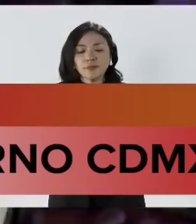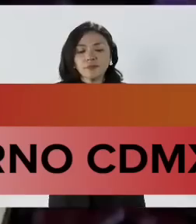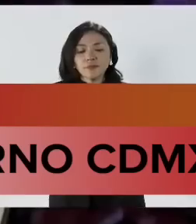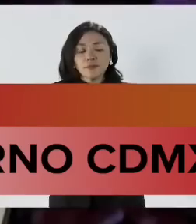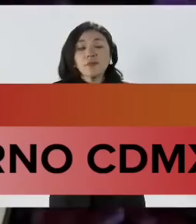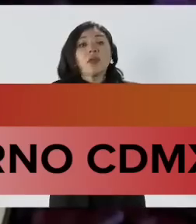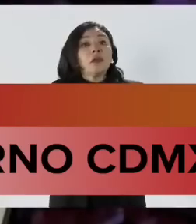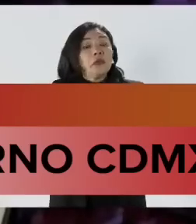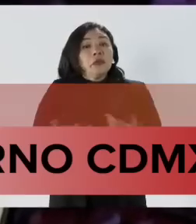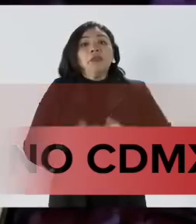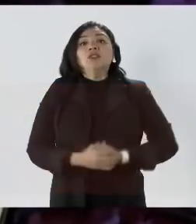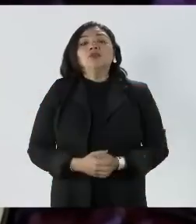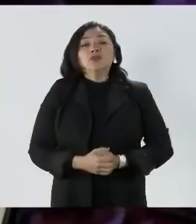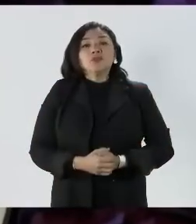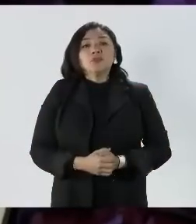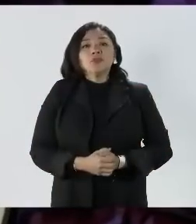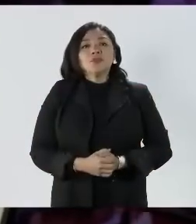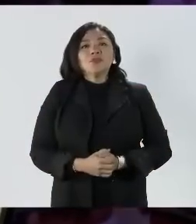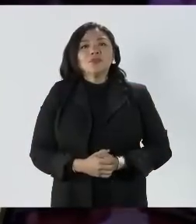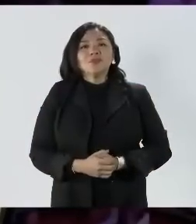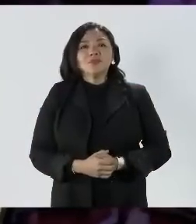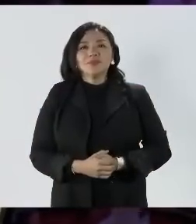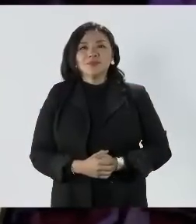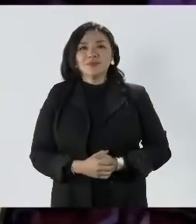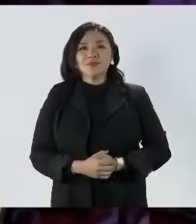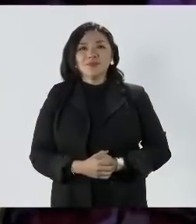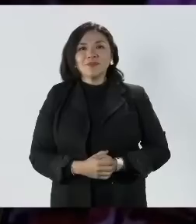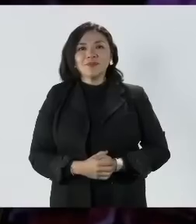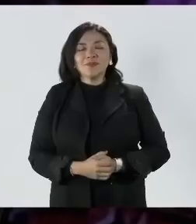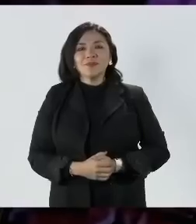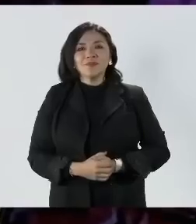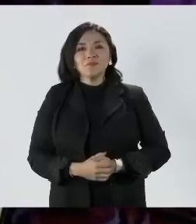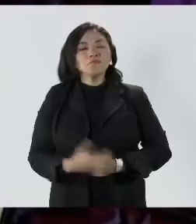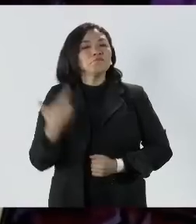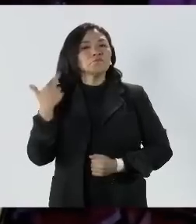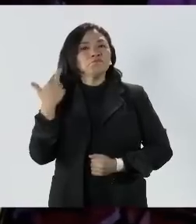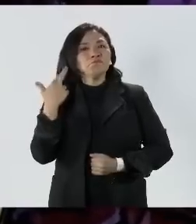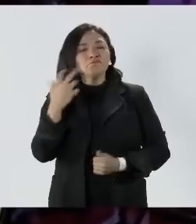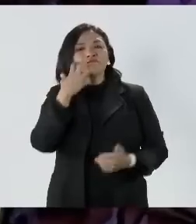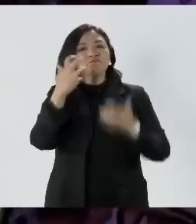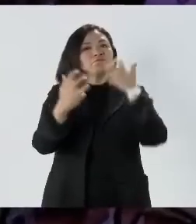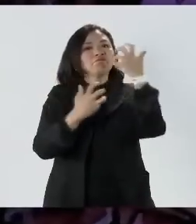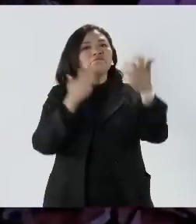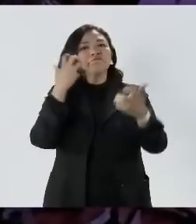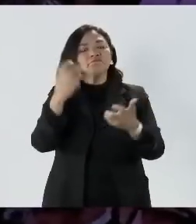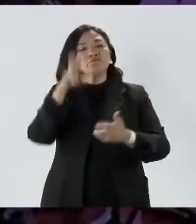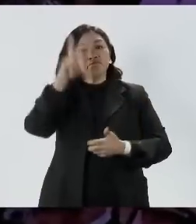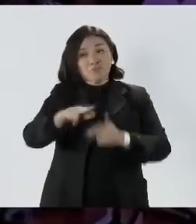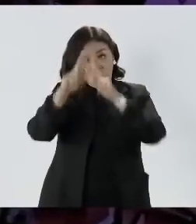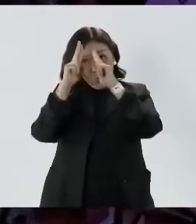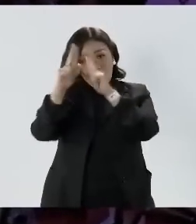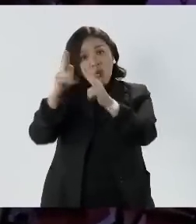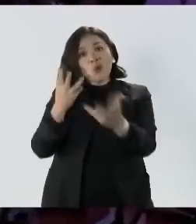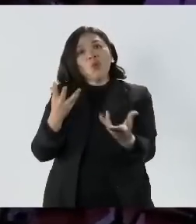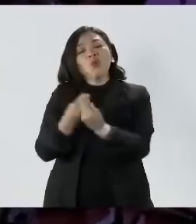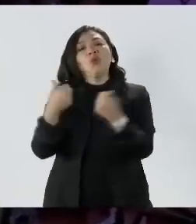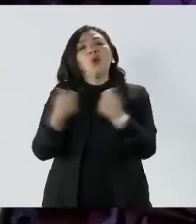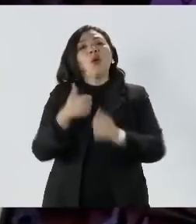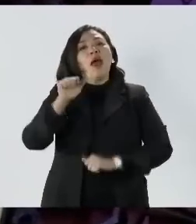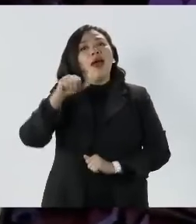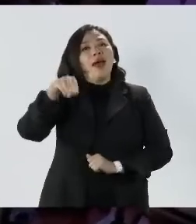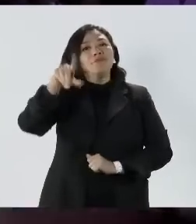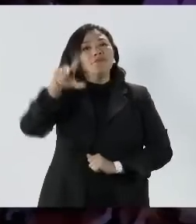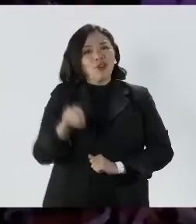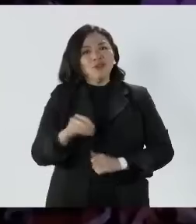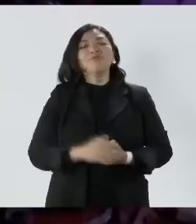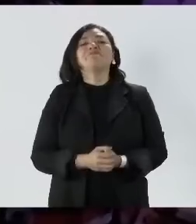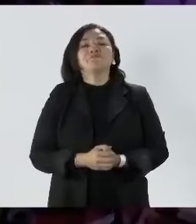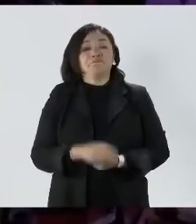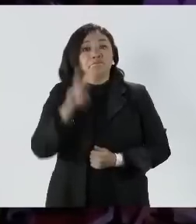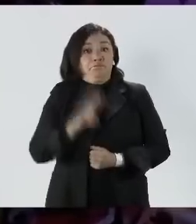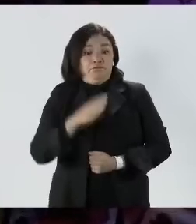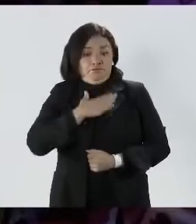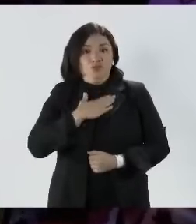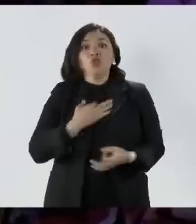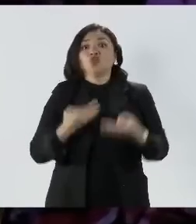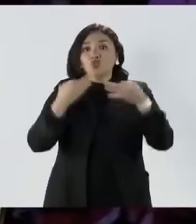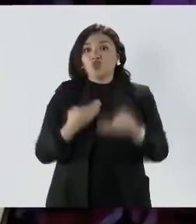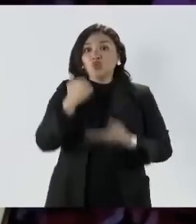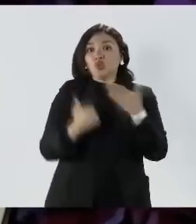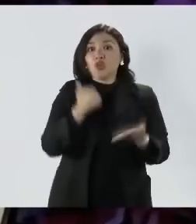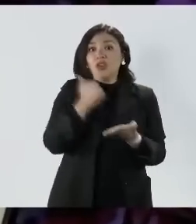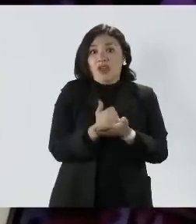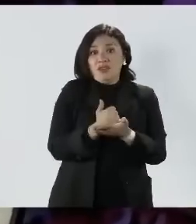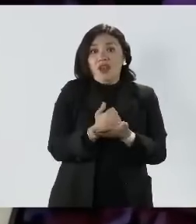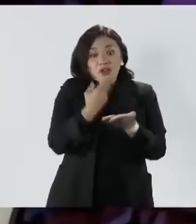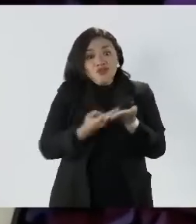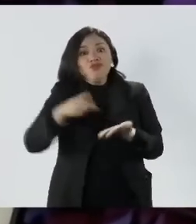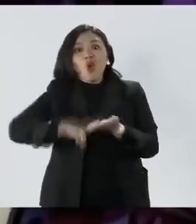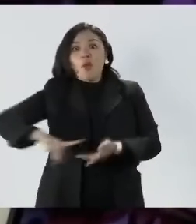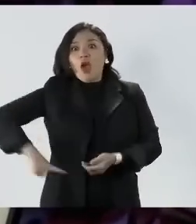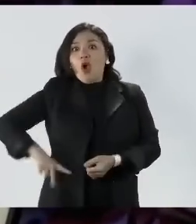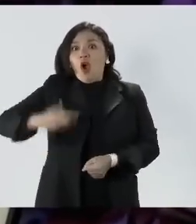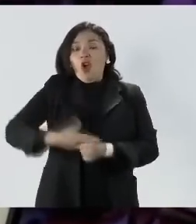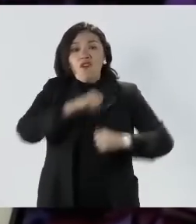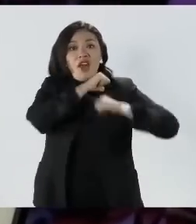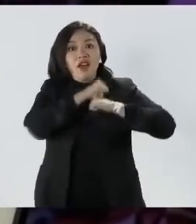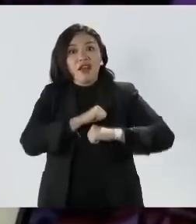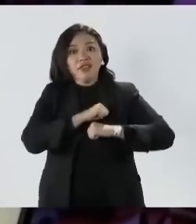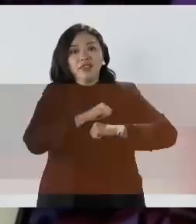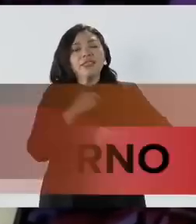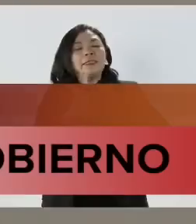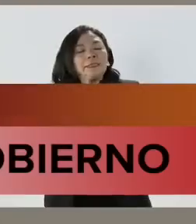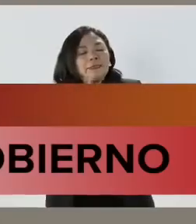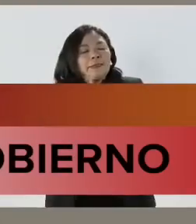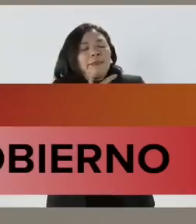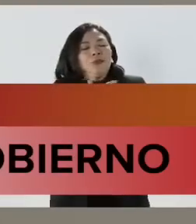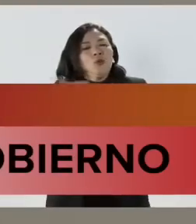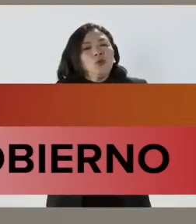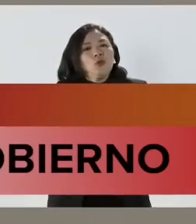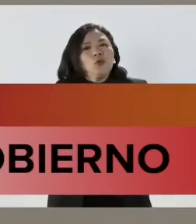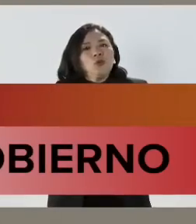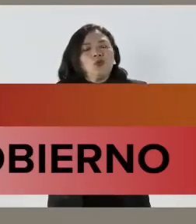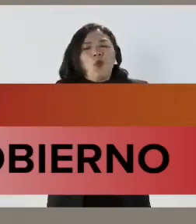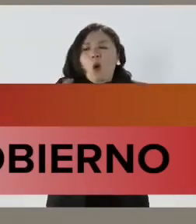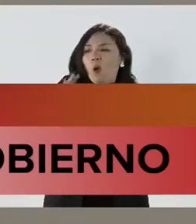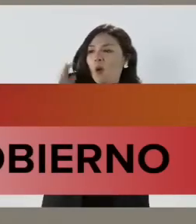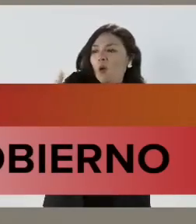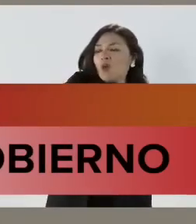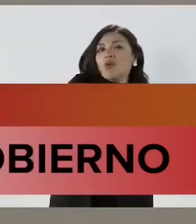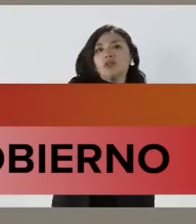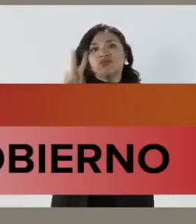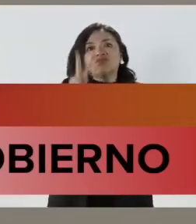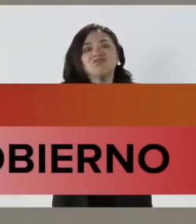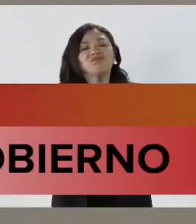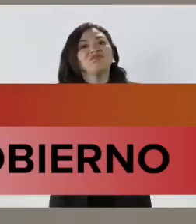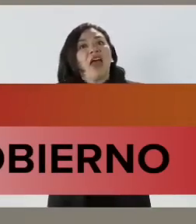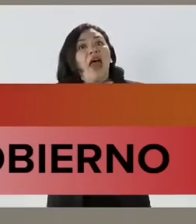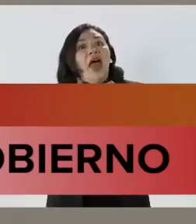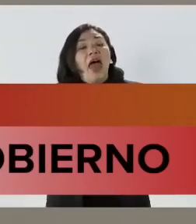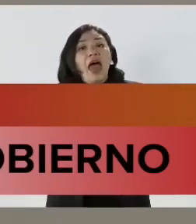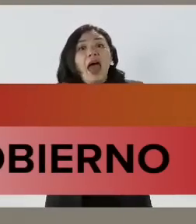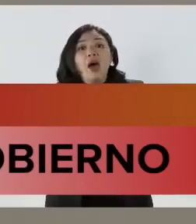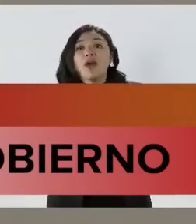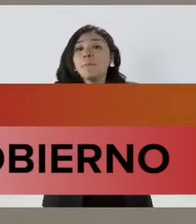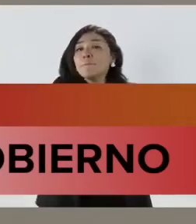y y como ciudadana y gobernante Me siento orgullosa de tener a la primera mujer